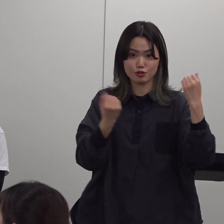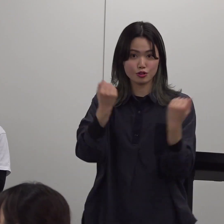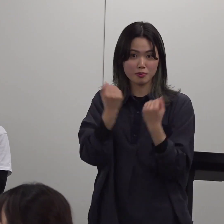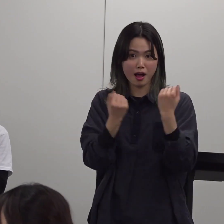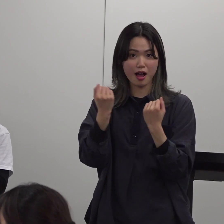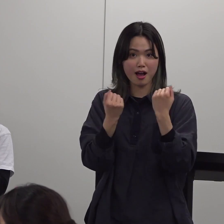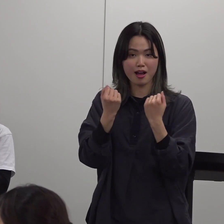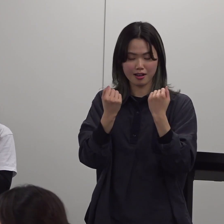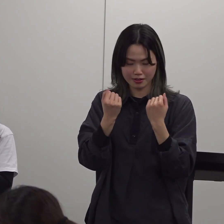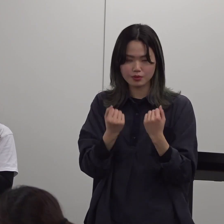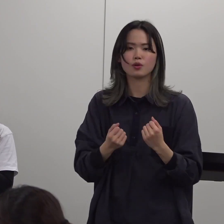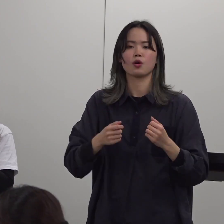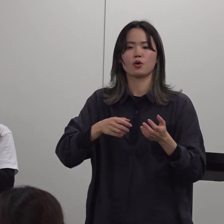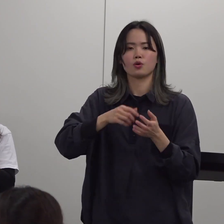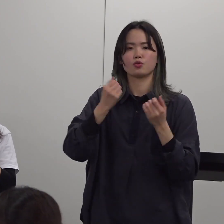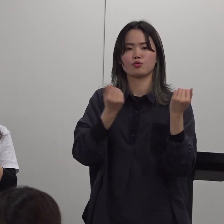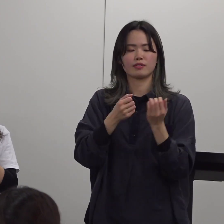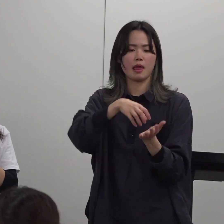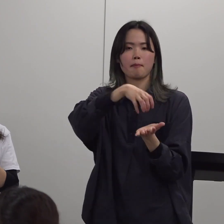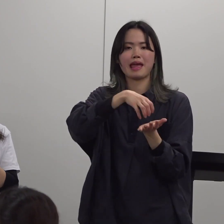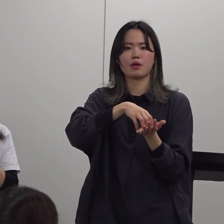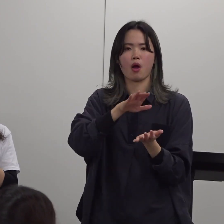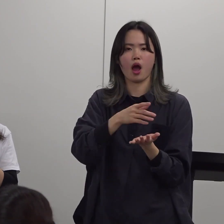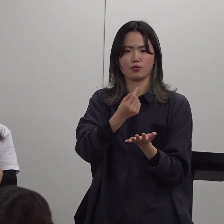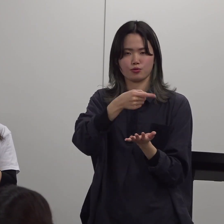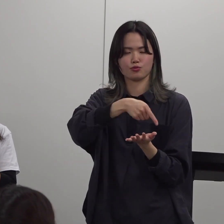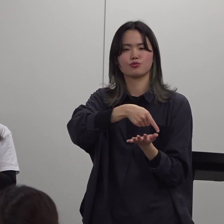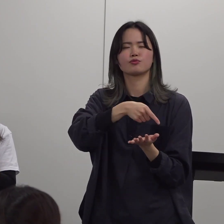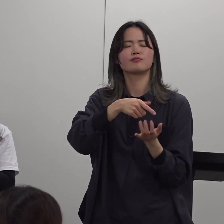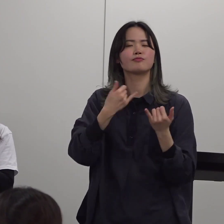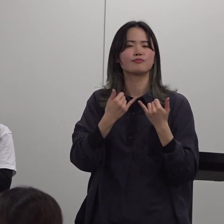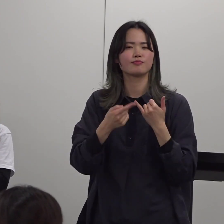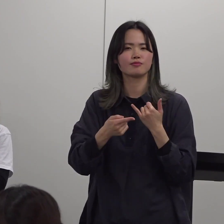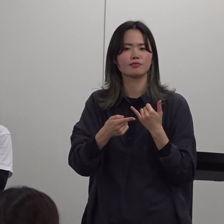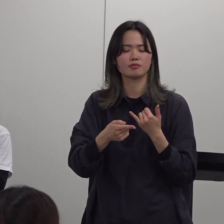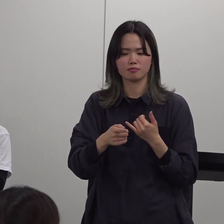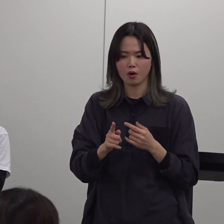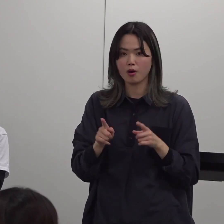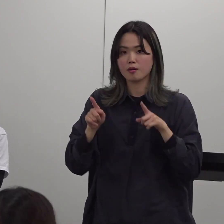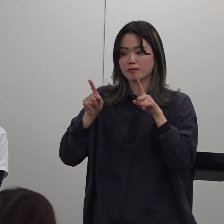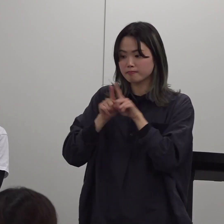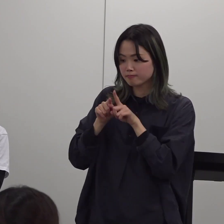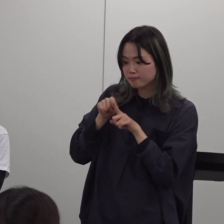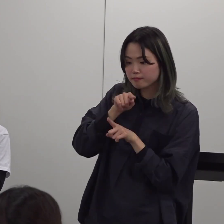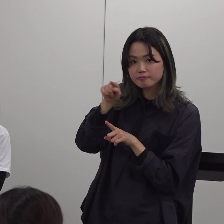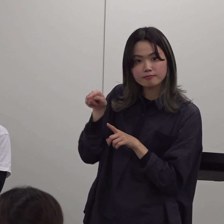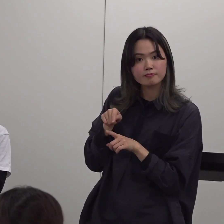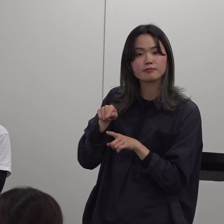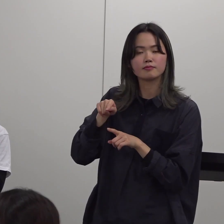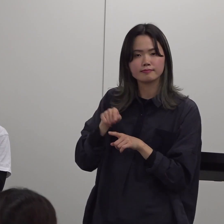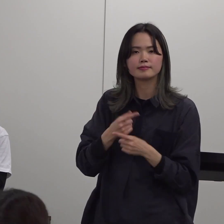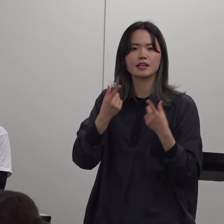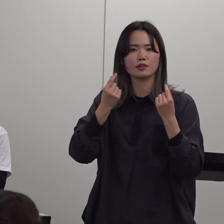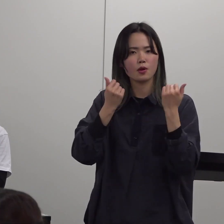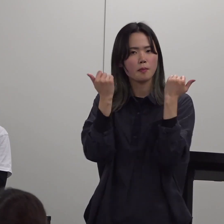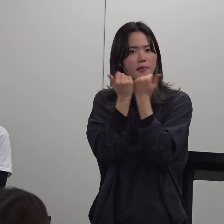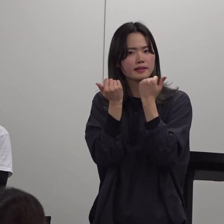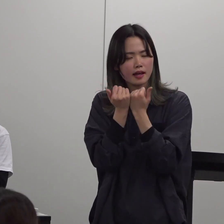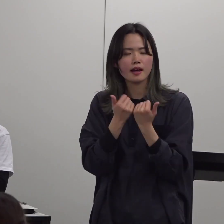このペアで社会に出ても迷惑をかけませんよ ルールマナーが守れますよということを認定を受けて